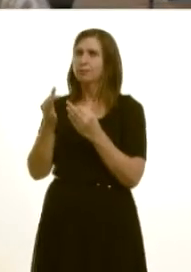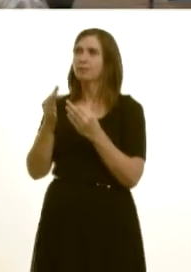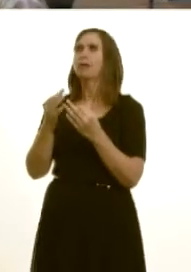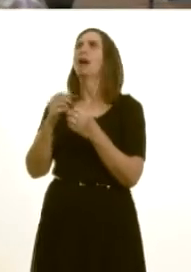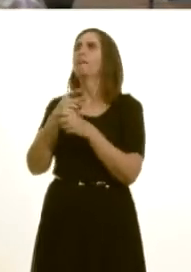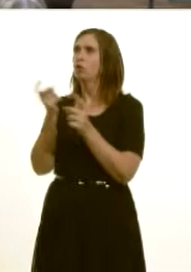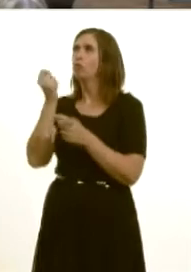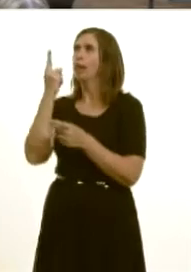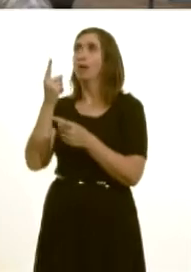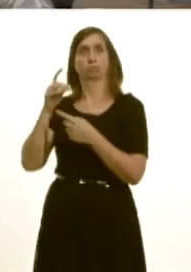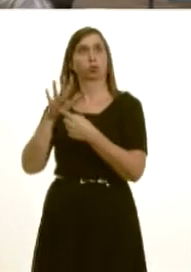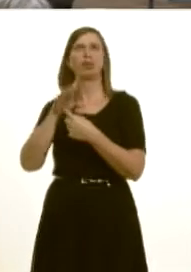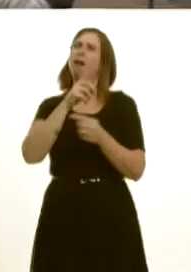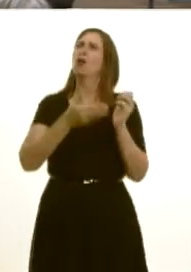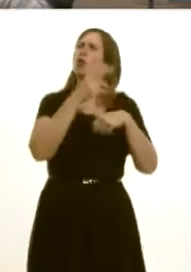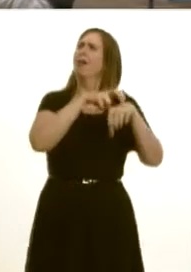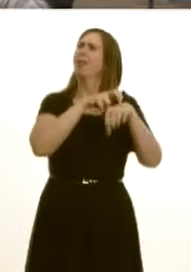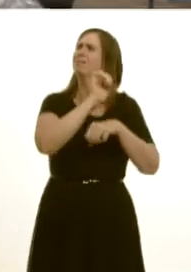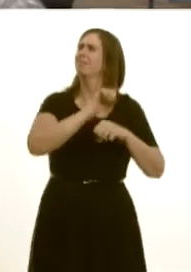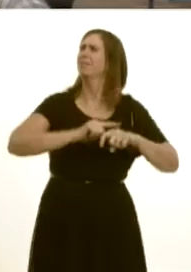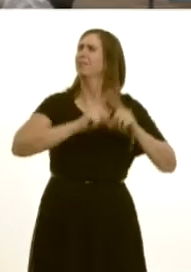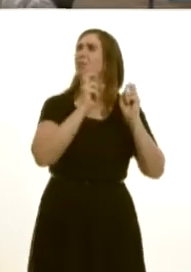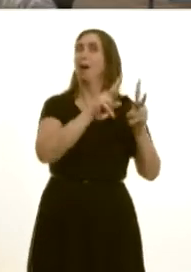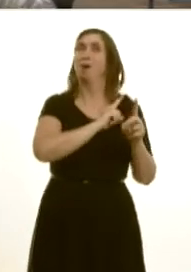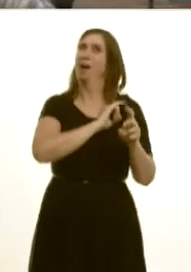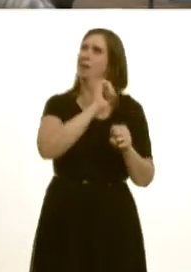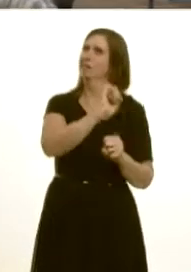wrth gofio hanes Gogledd Iwerddon. A gaf ofyn felly i’r Gweinidog i ysgrifennu atoch ynglyn